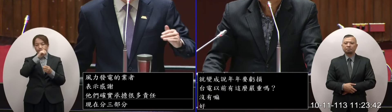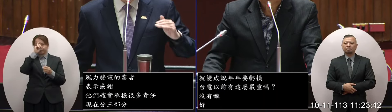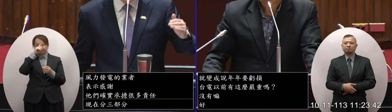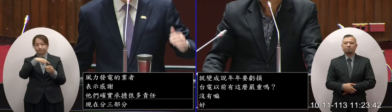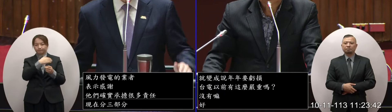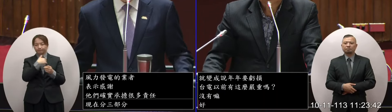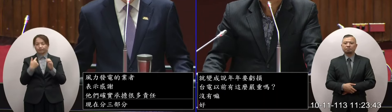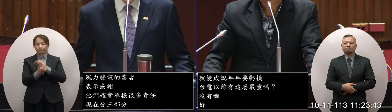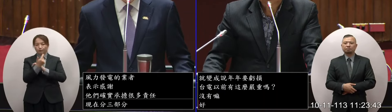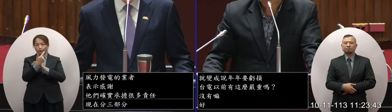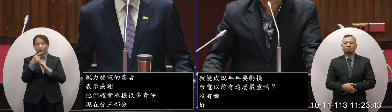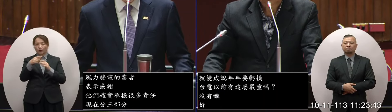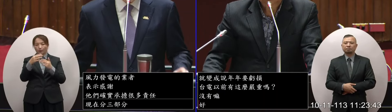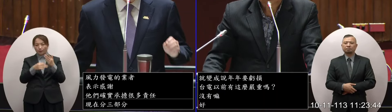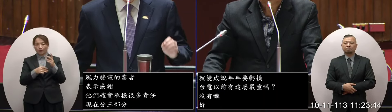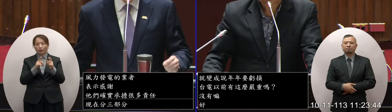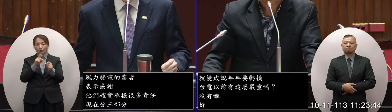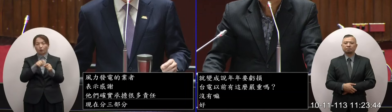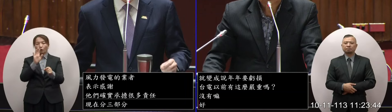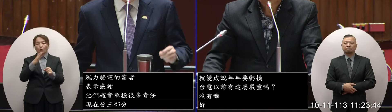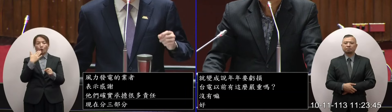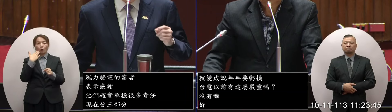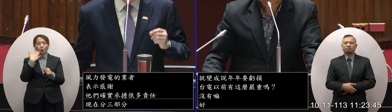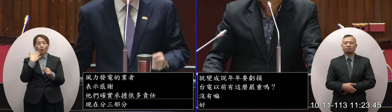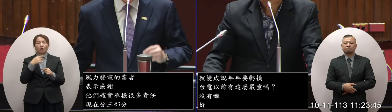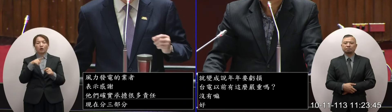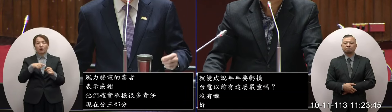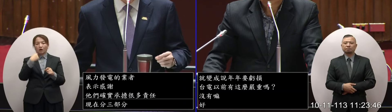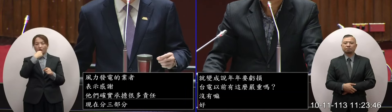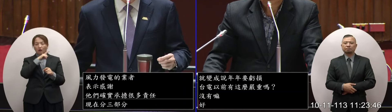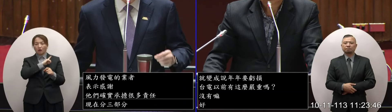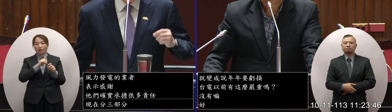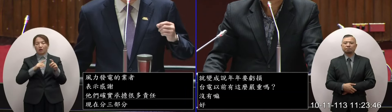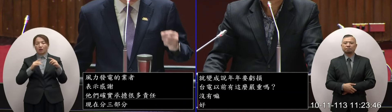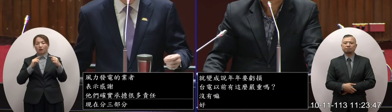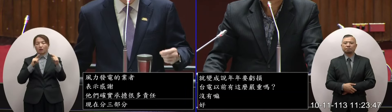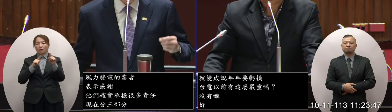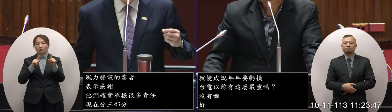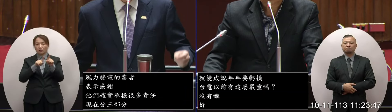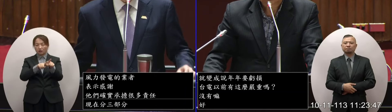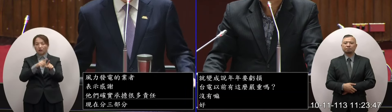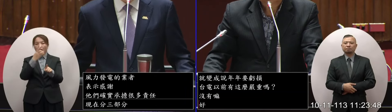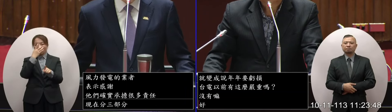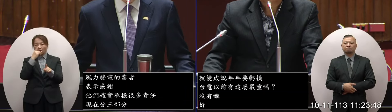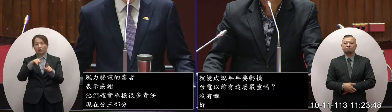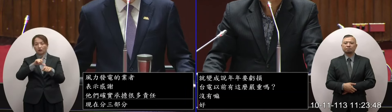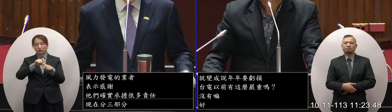盡速的達到這樣的過程 但是如果說因為國內業者接不上來 所以在市政上有延誤的話